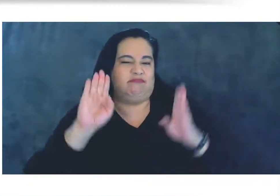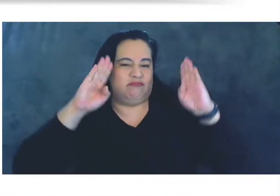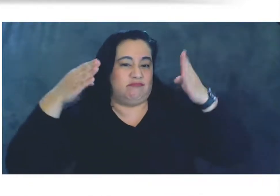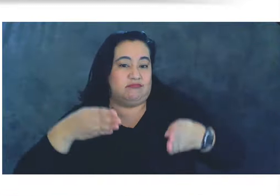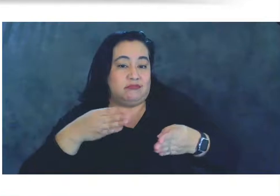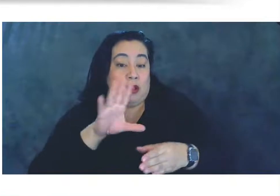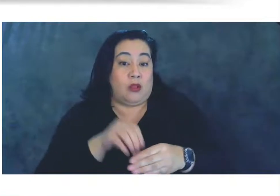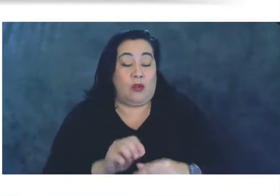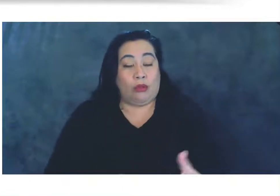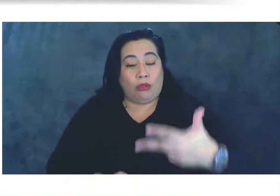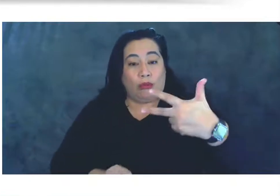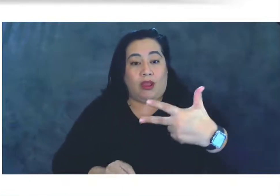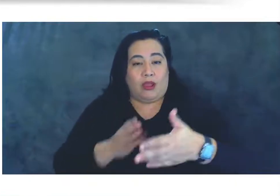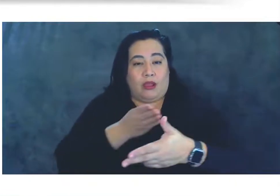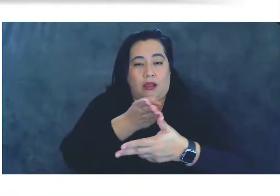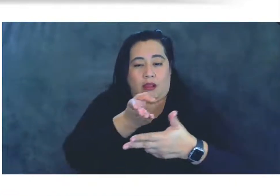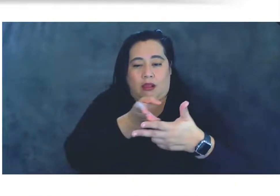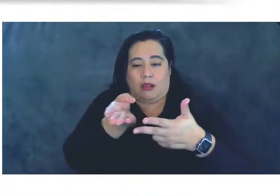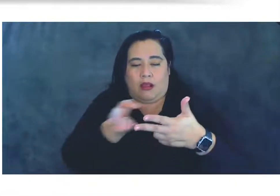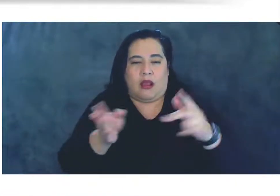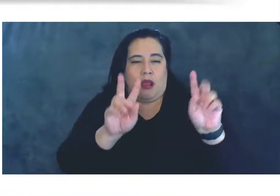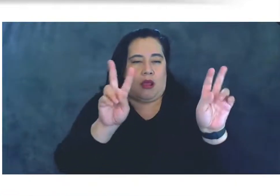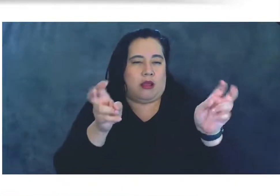Incluye tres temas seguidos por subtemas.